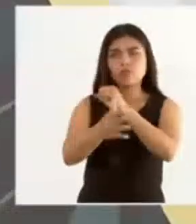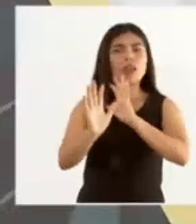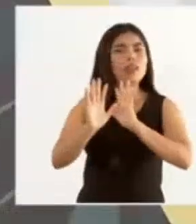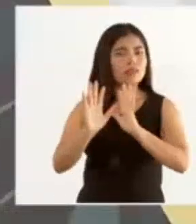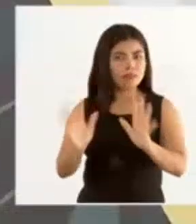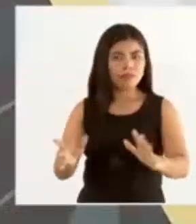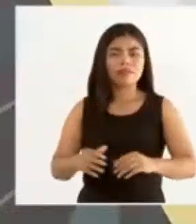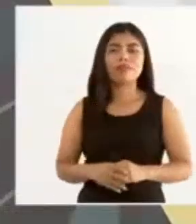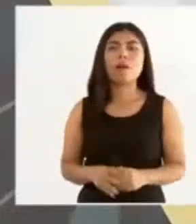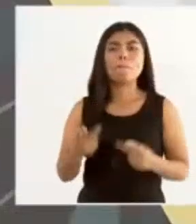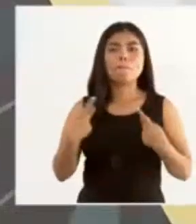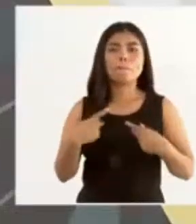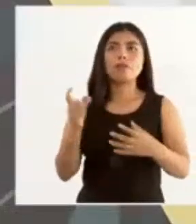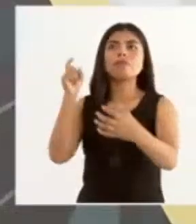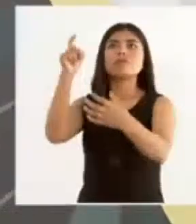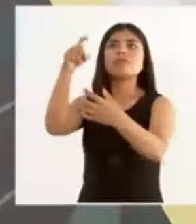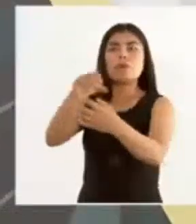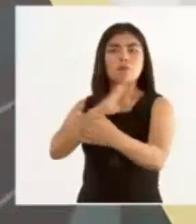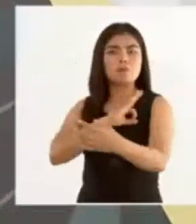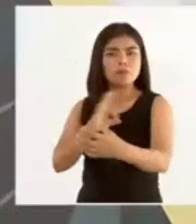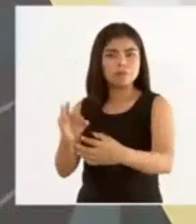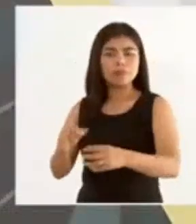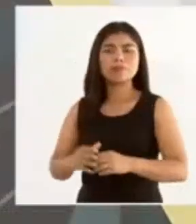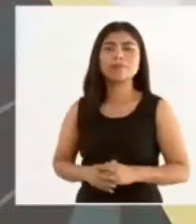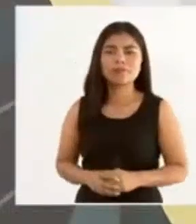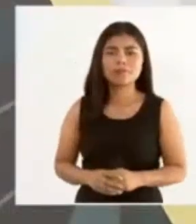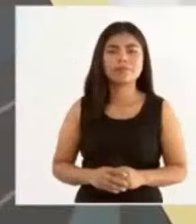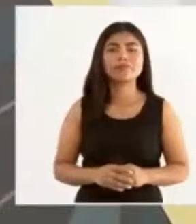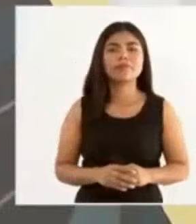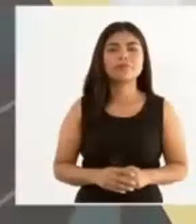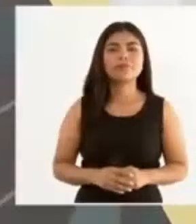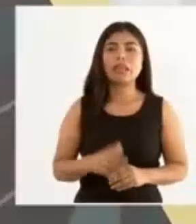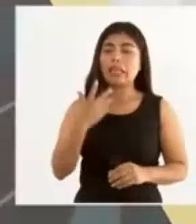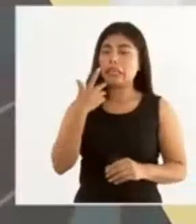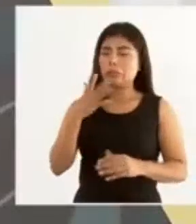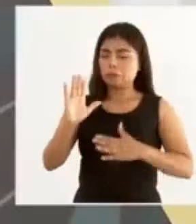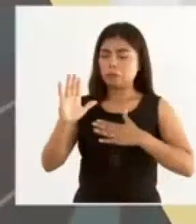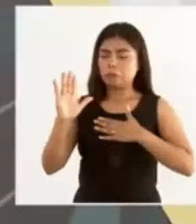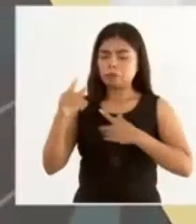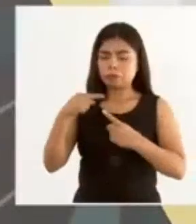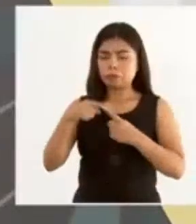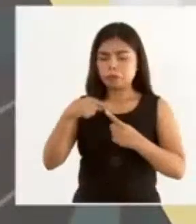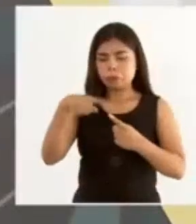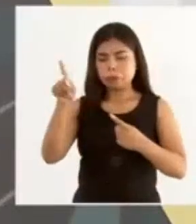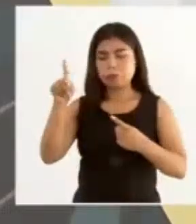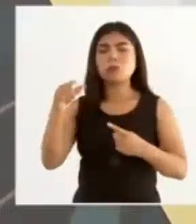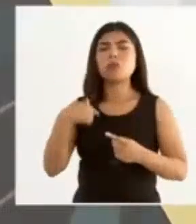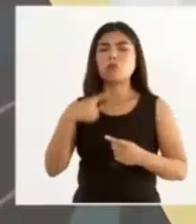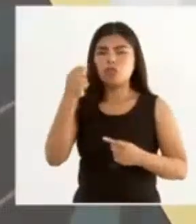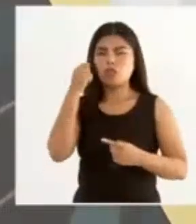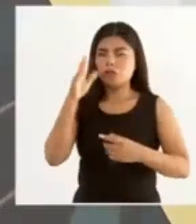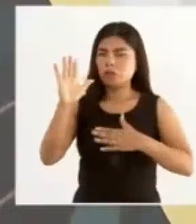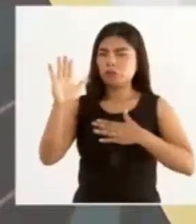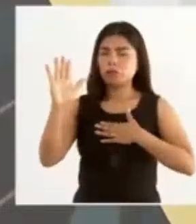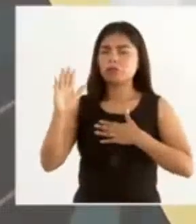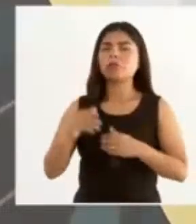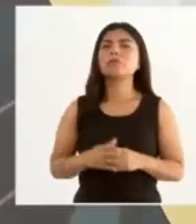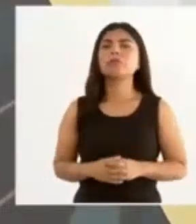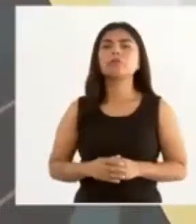ya son muy antiguos. Ese es el primer compromiso que hacemos en Tabasco con ustedes. Bueno, como